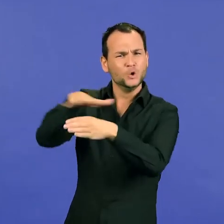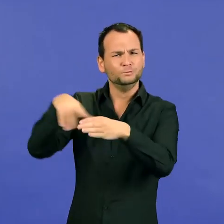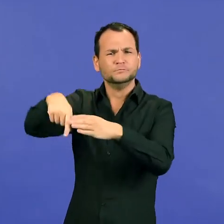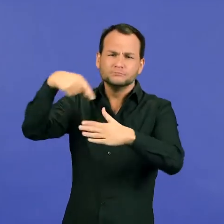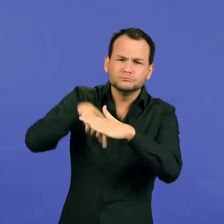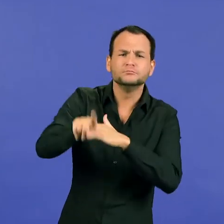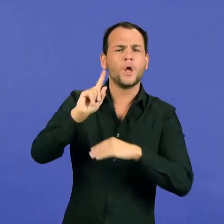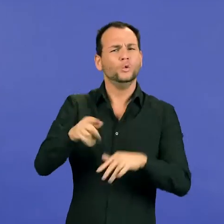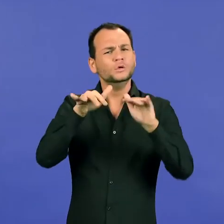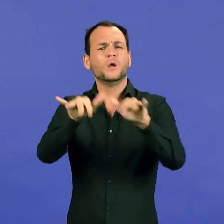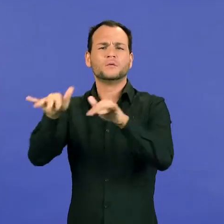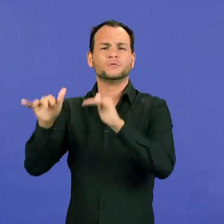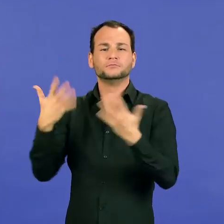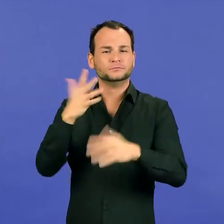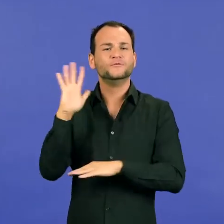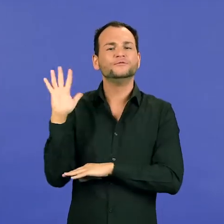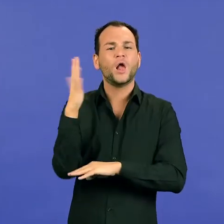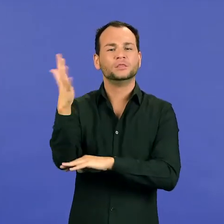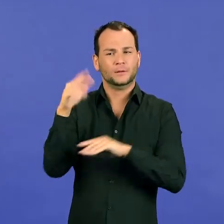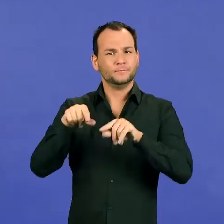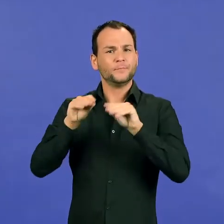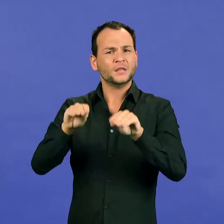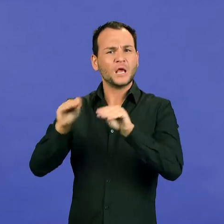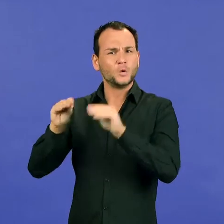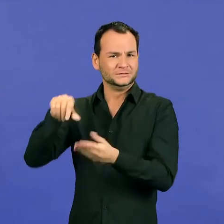Im Museum ist außerdem das